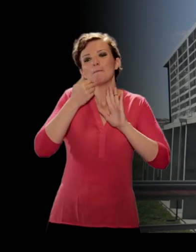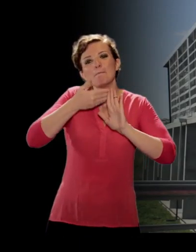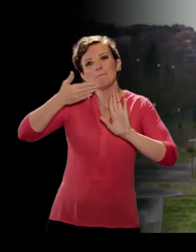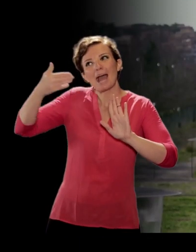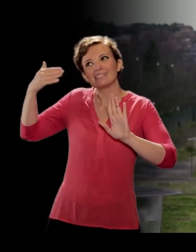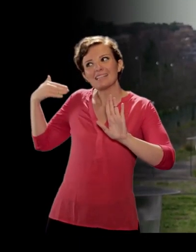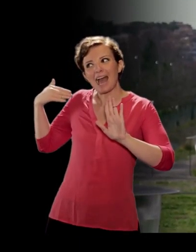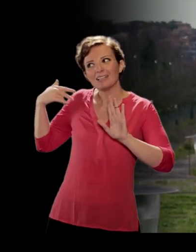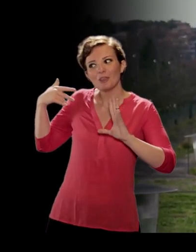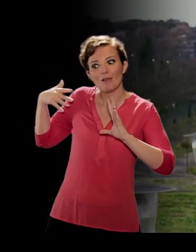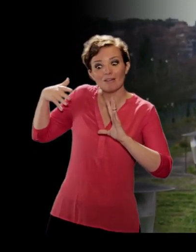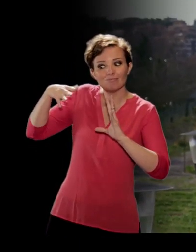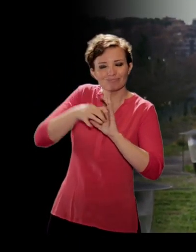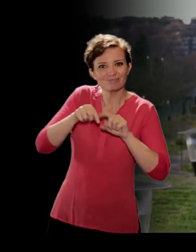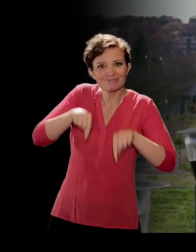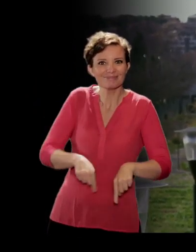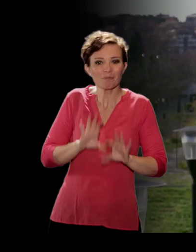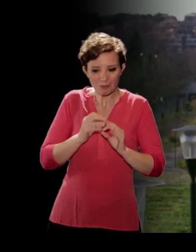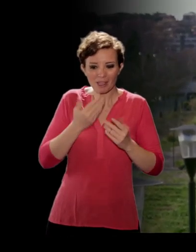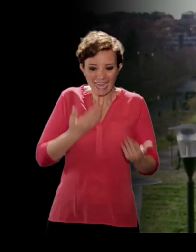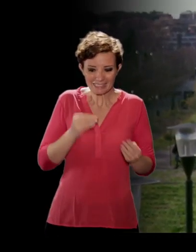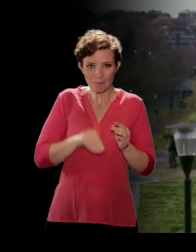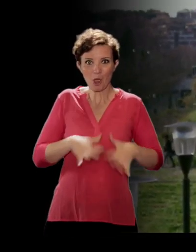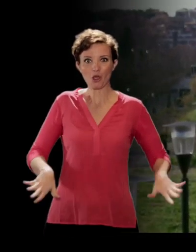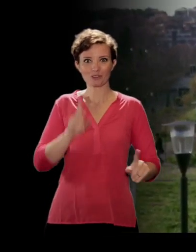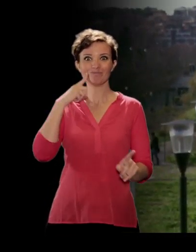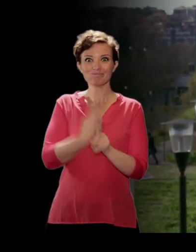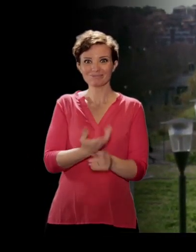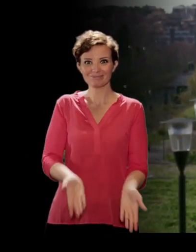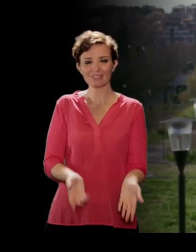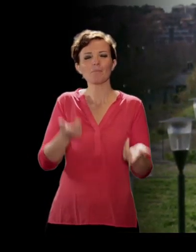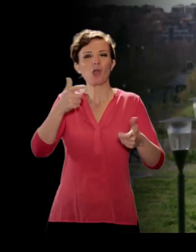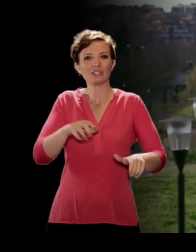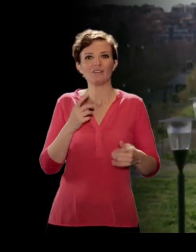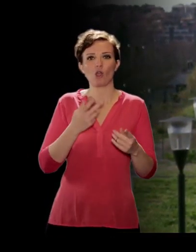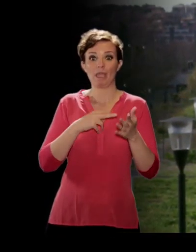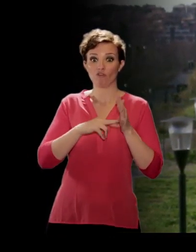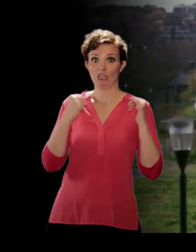Una continuità anche del luogo, perché un aspetto centrale dell'ingegneria civile